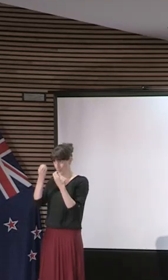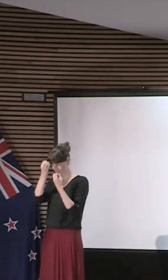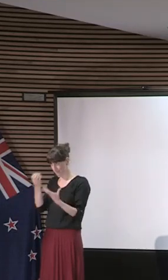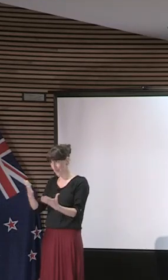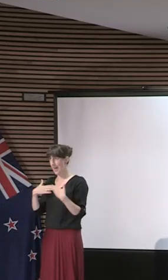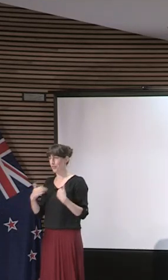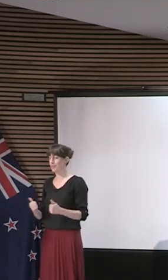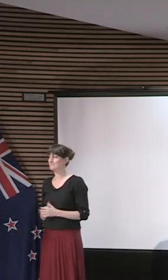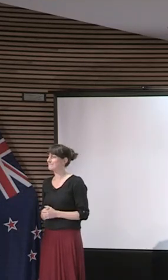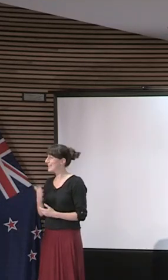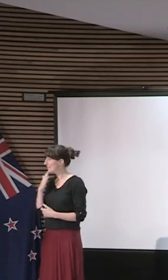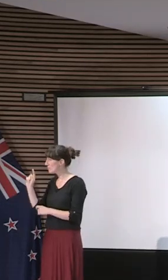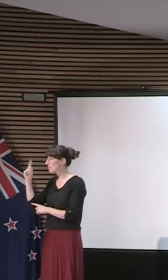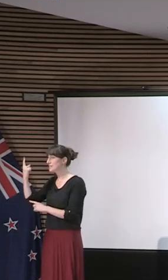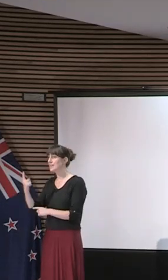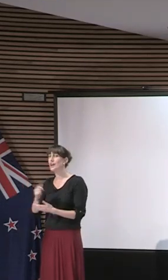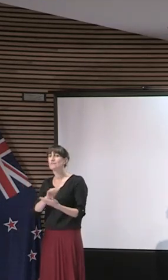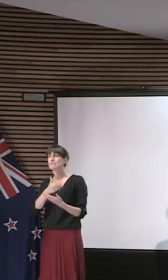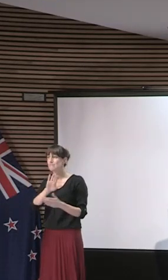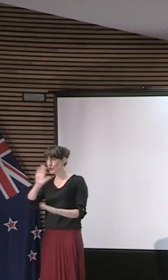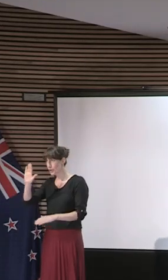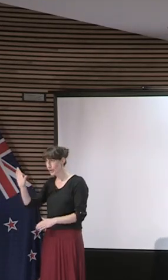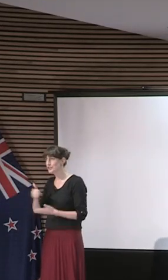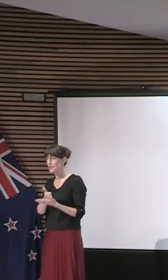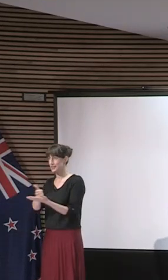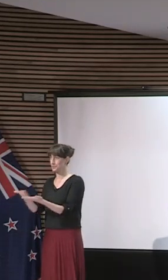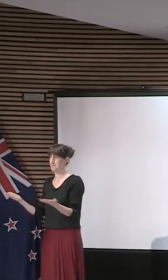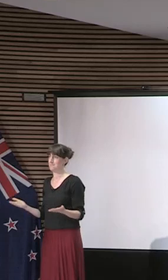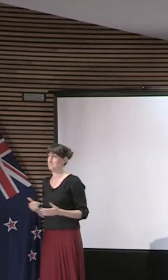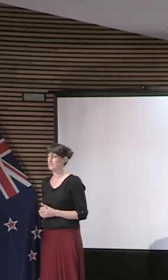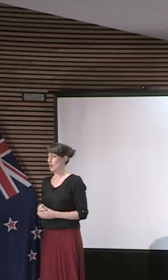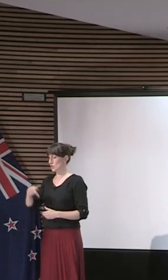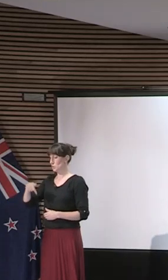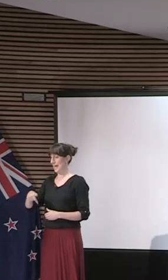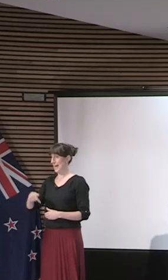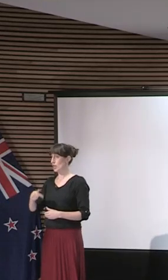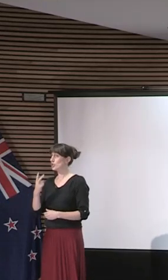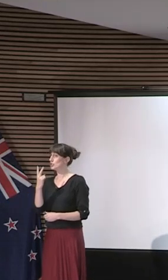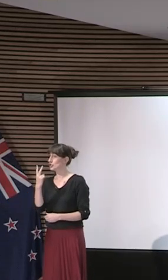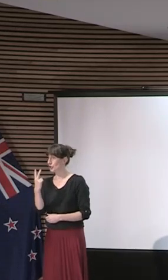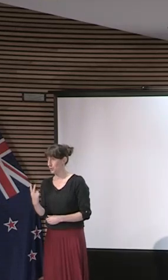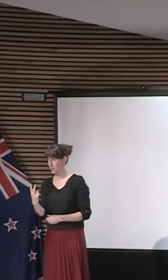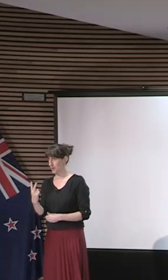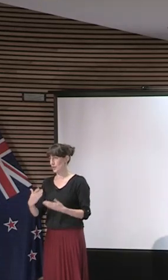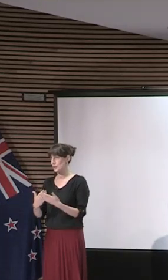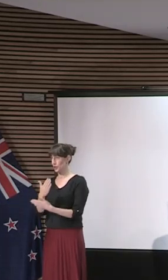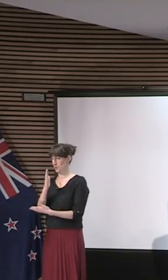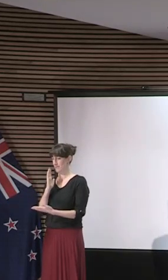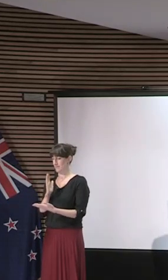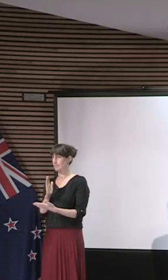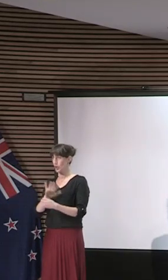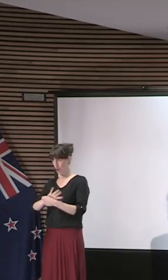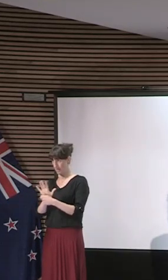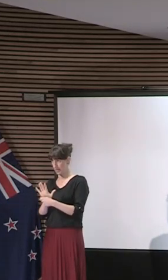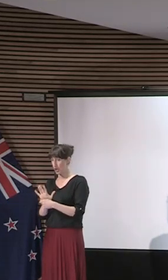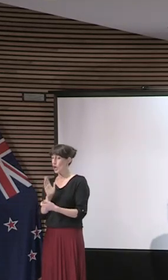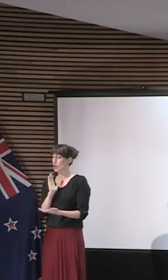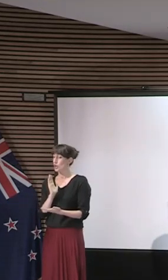me etahi atu tari hei waahanga o